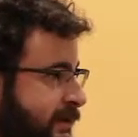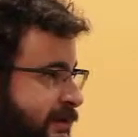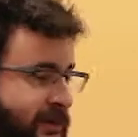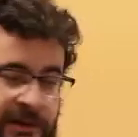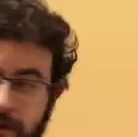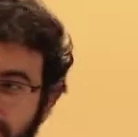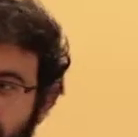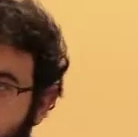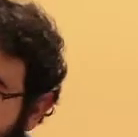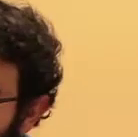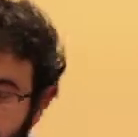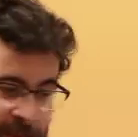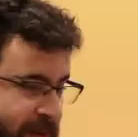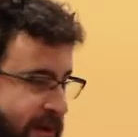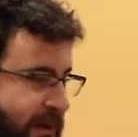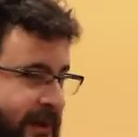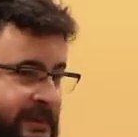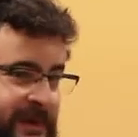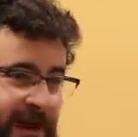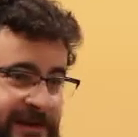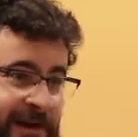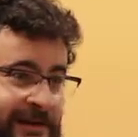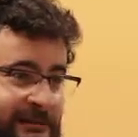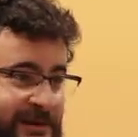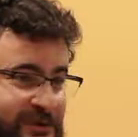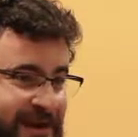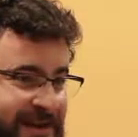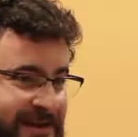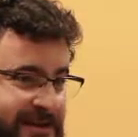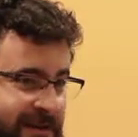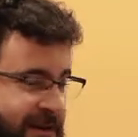participación y de rendición de cuentas en la provincia de Valencia, así que sin más, muchas gracias